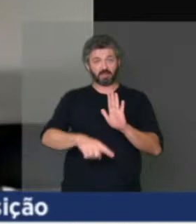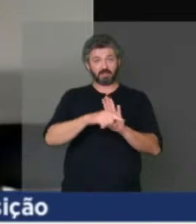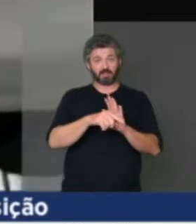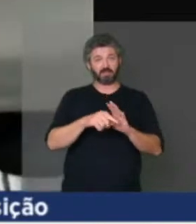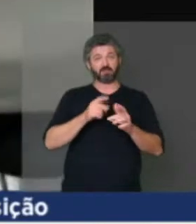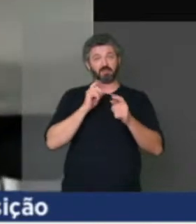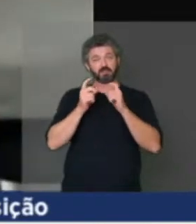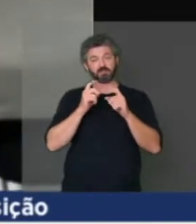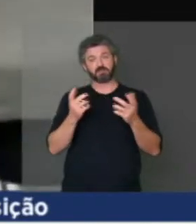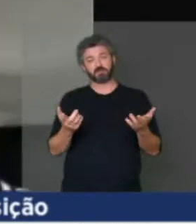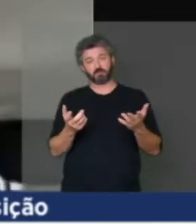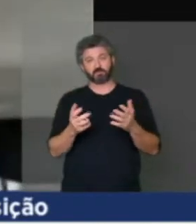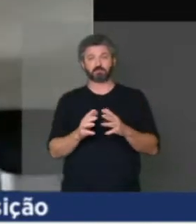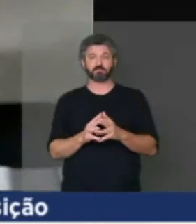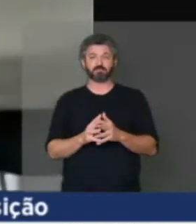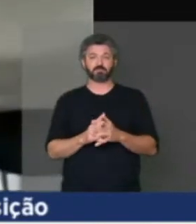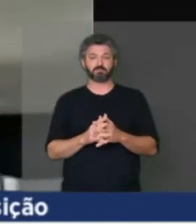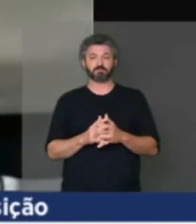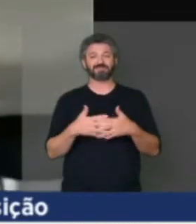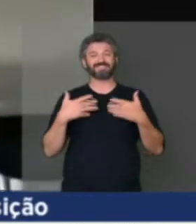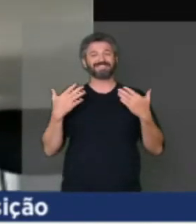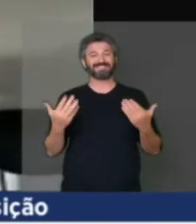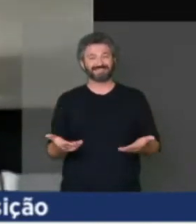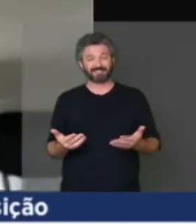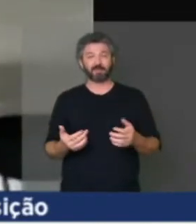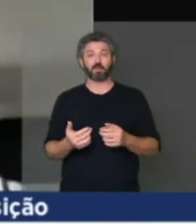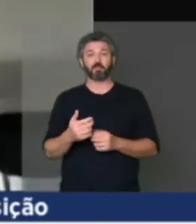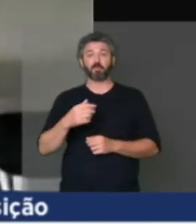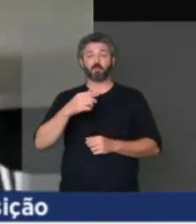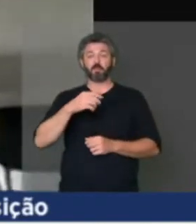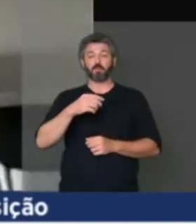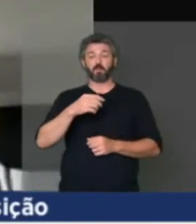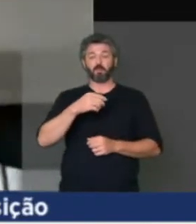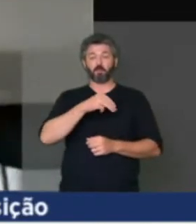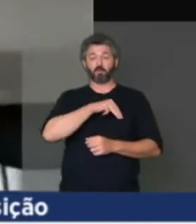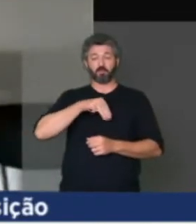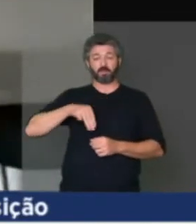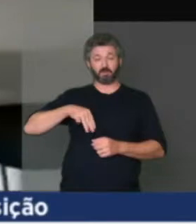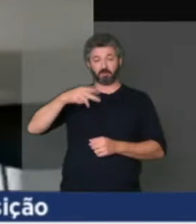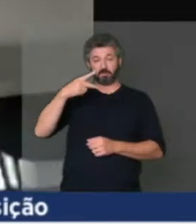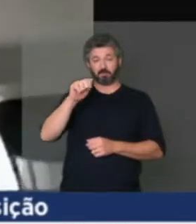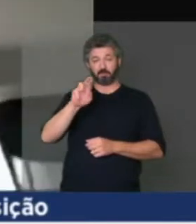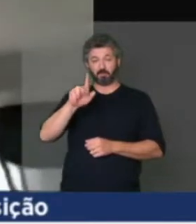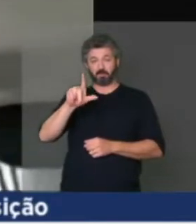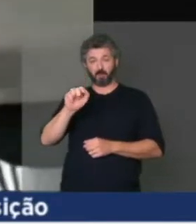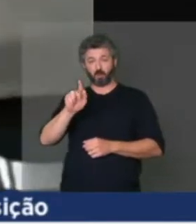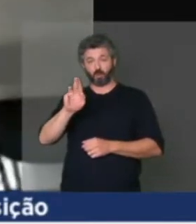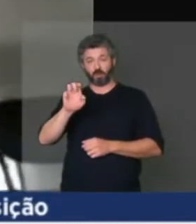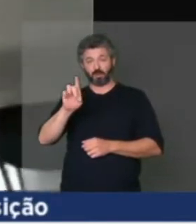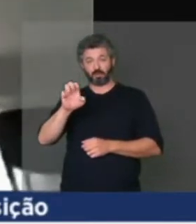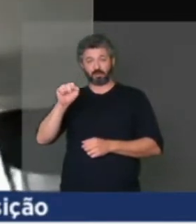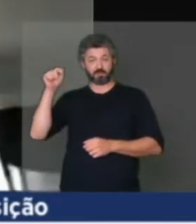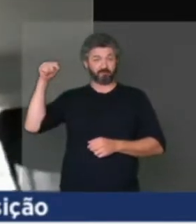MINISTRO PAULO GUEDES VENHA É CÂMARA DOS DEPUTADOS, É CASA DO POVO EXPLICAR-SE SOBRE ESSAS GRAVÍSSIMAS DENÚNCIAS. POR ISSO, A OPOSIÇÃO ORIENTA